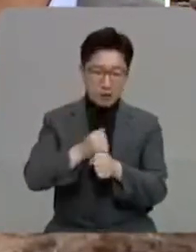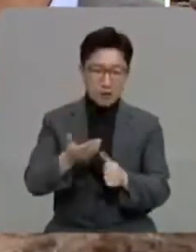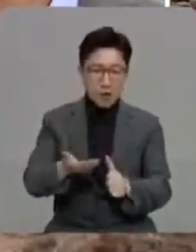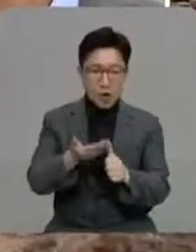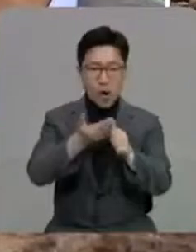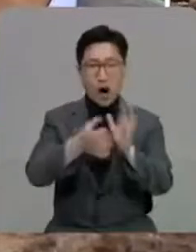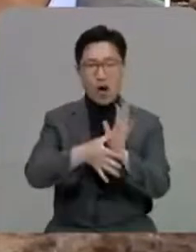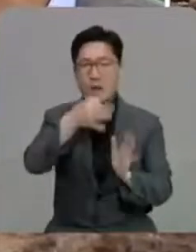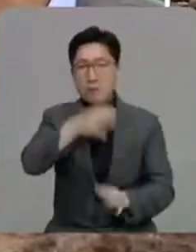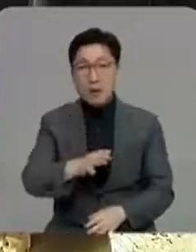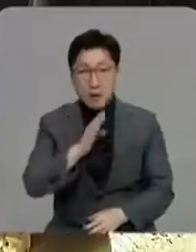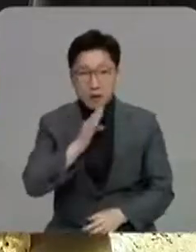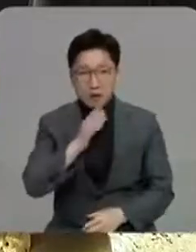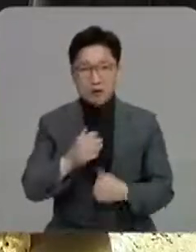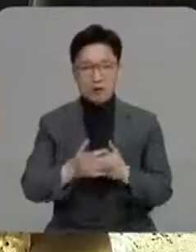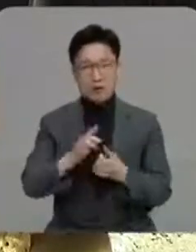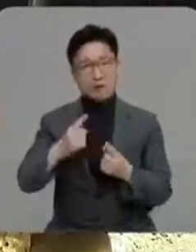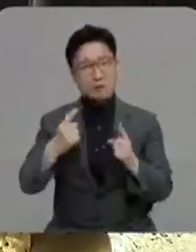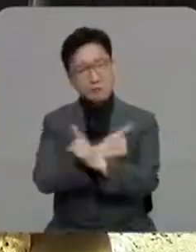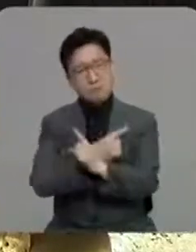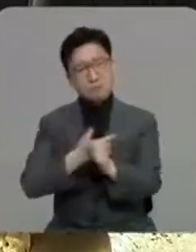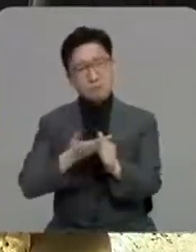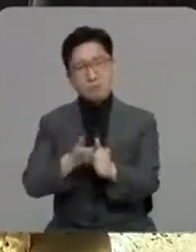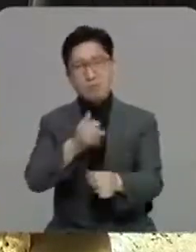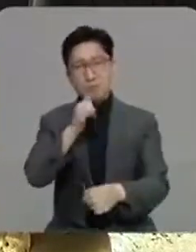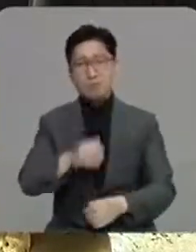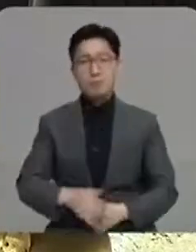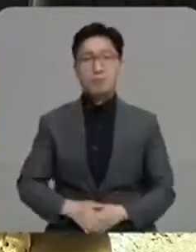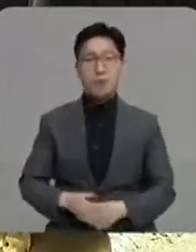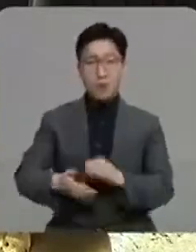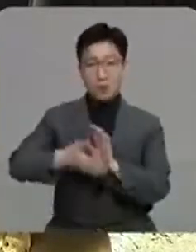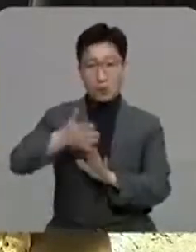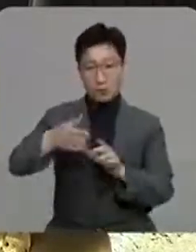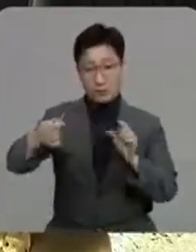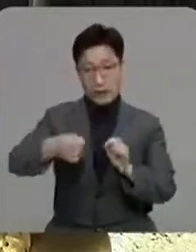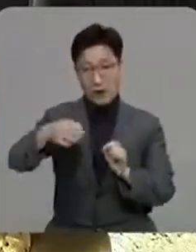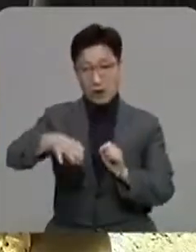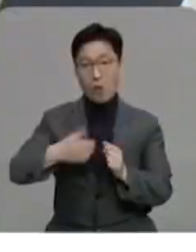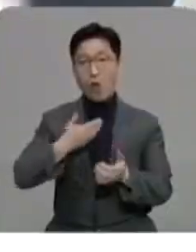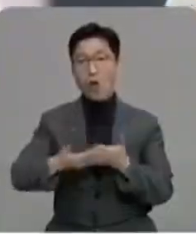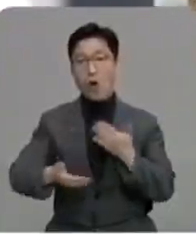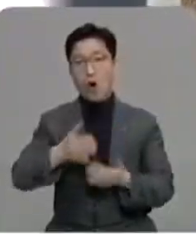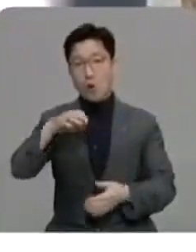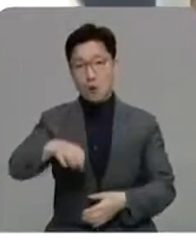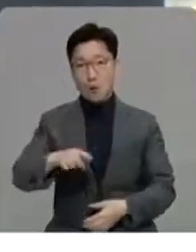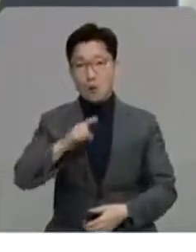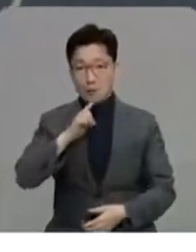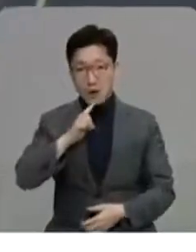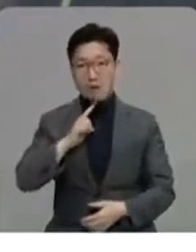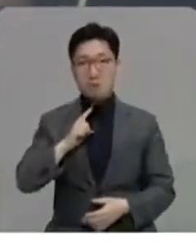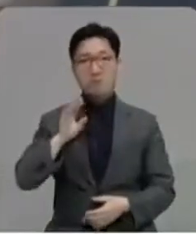하기 도심 가까운 곳에 자리 잡은 양봉 체험장이 양봉업에 대한 관심을